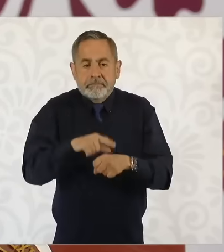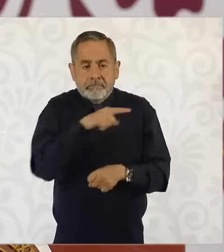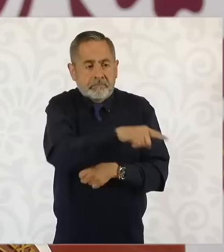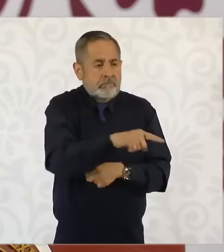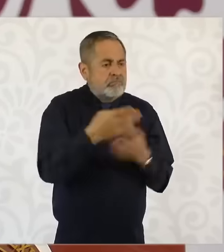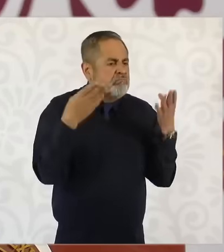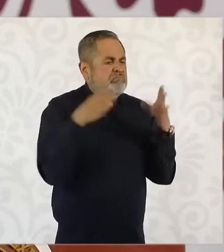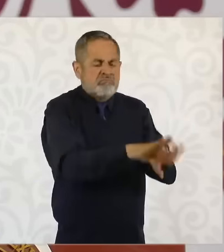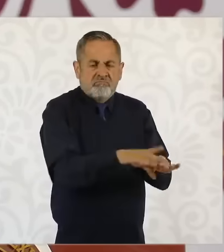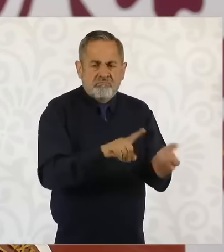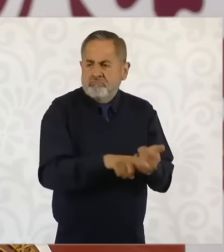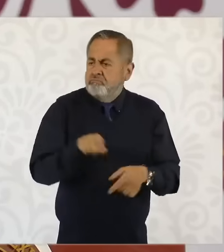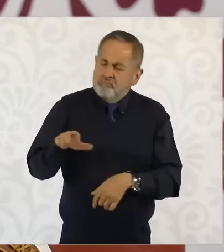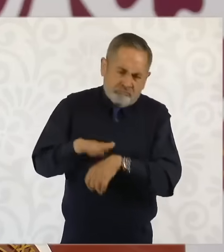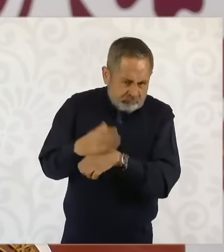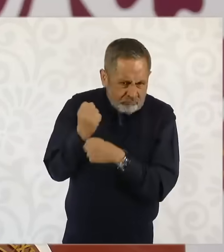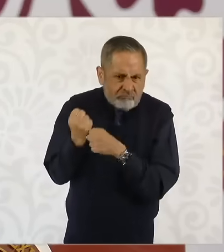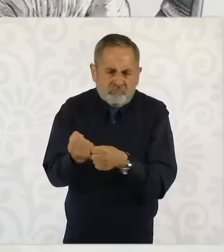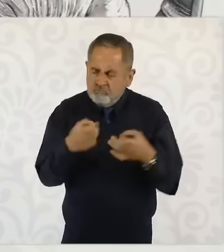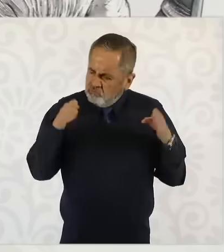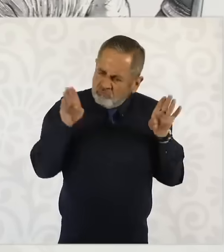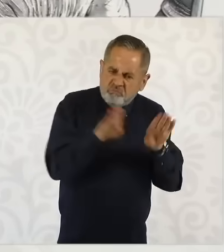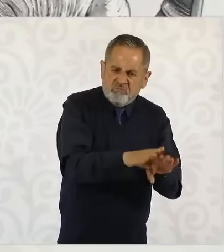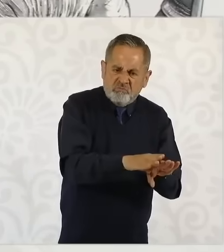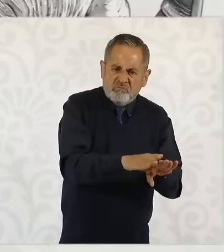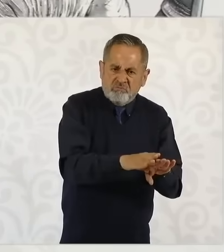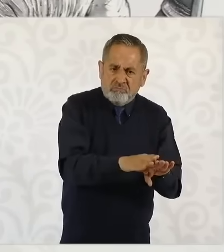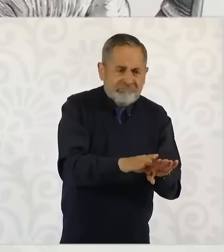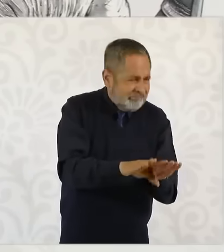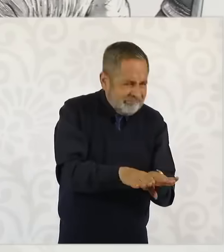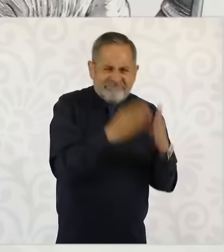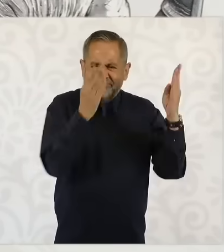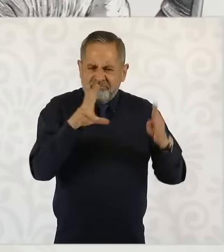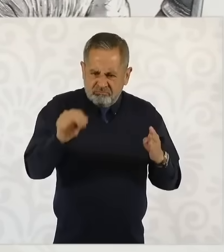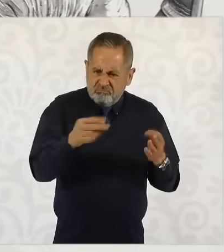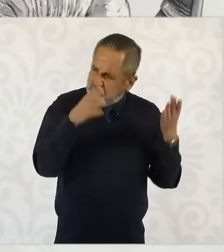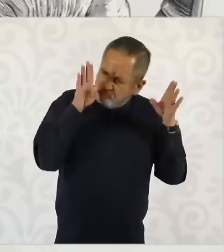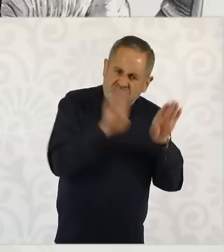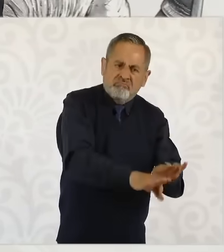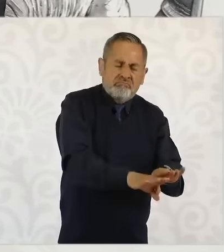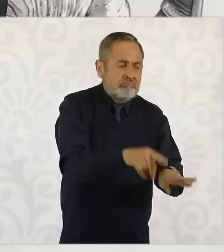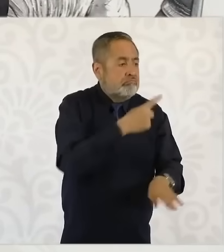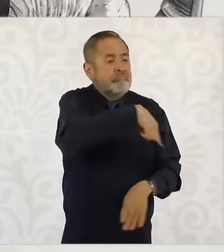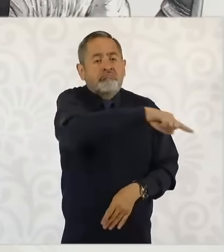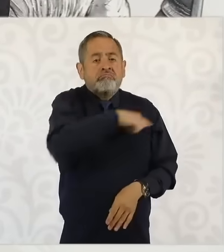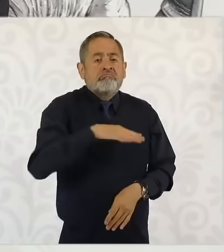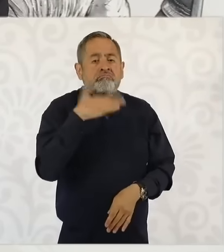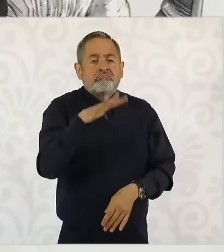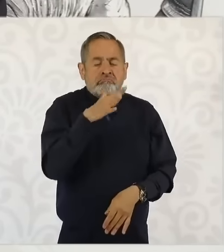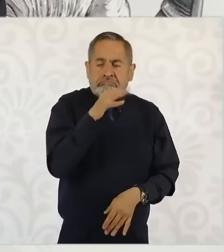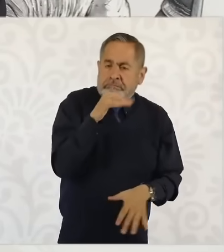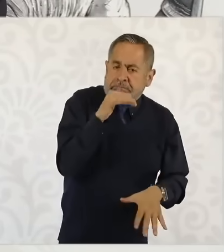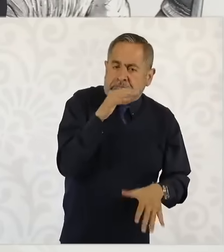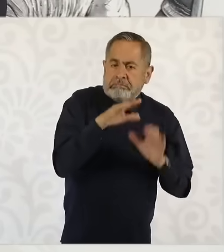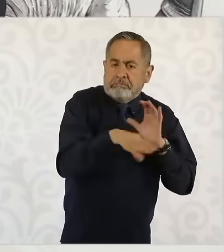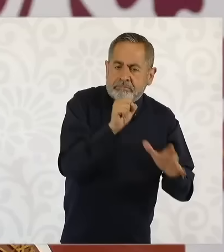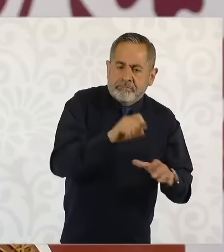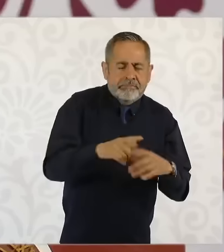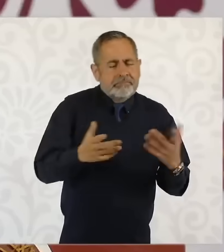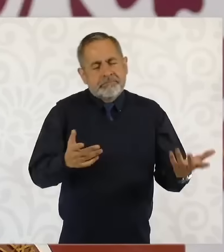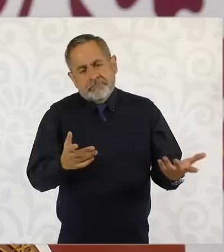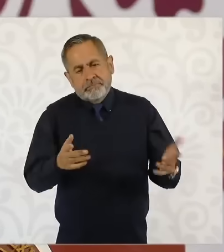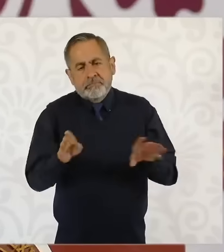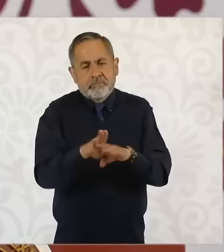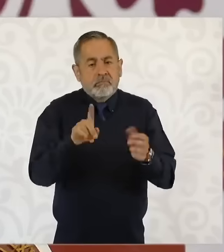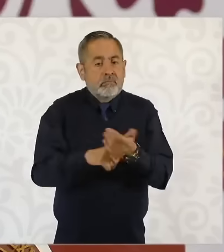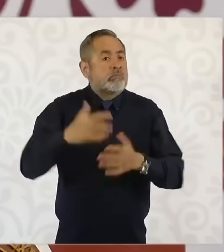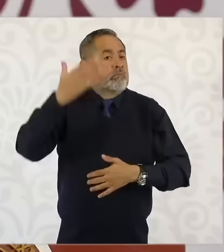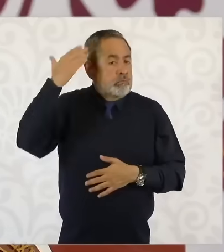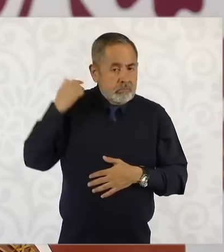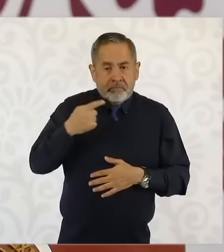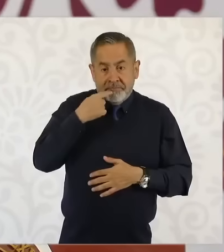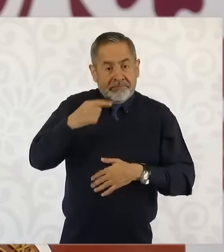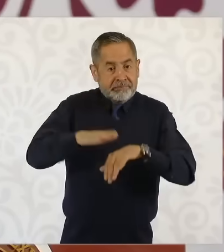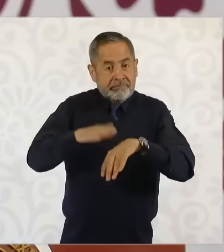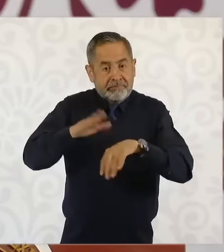fortalecido este en la cuarta ronda del grupo de acción financiera se le señaló a México una serie